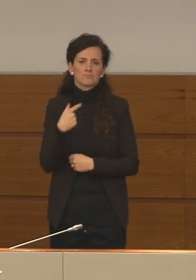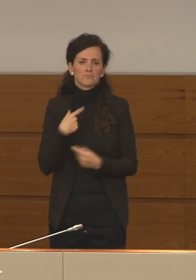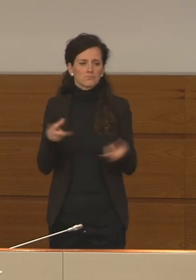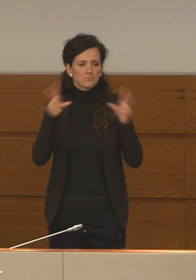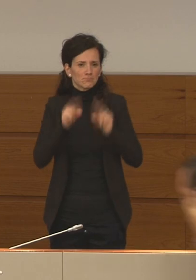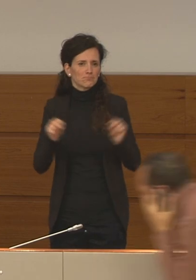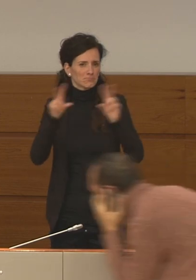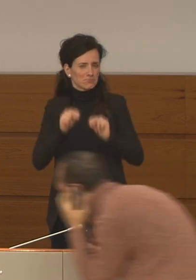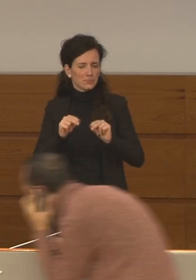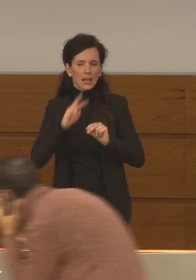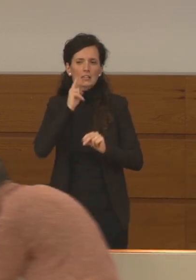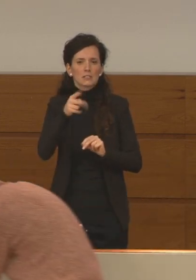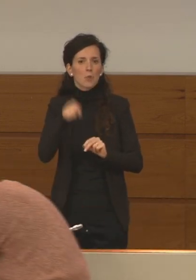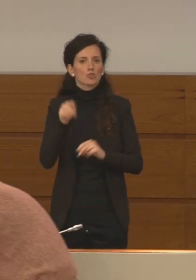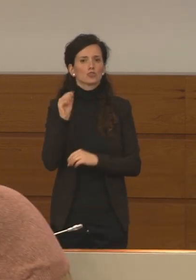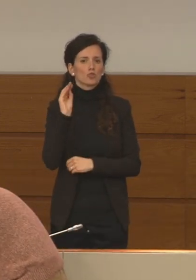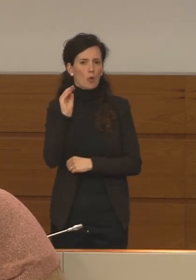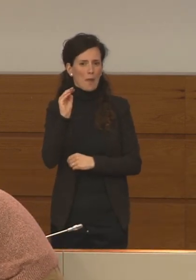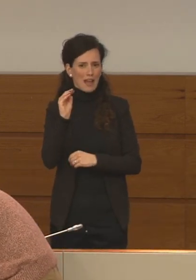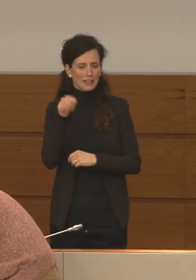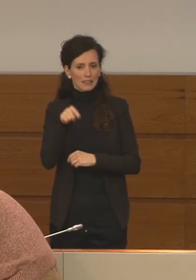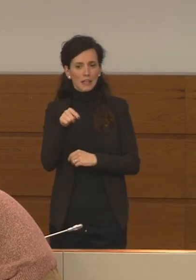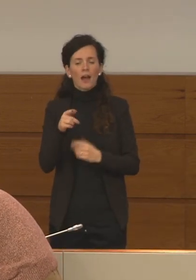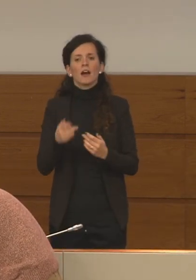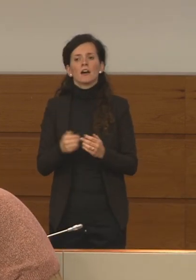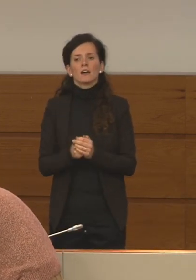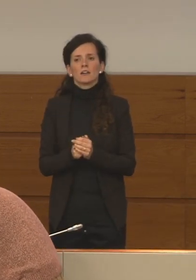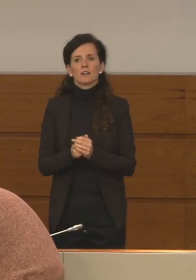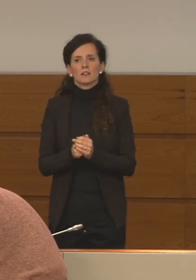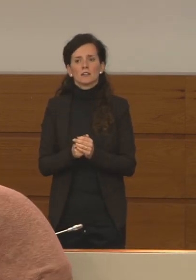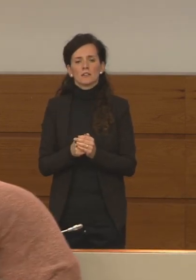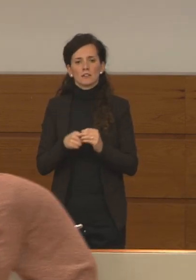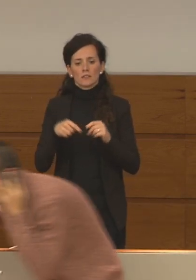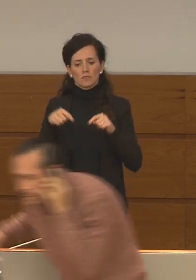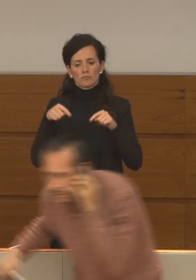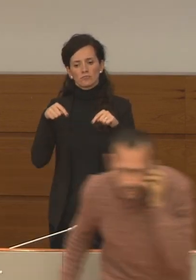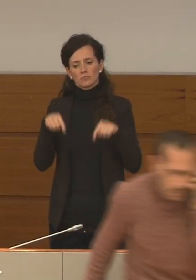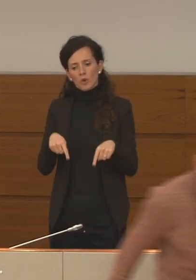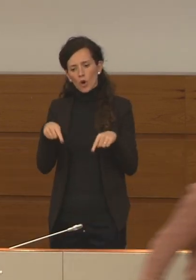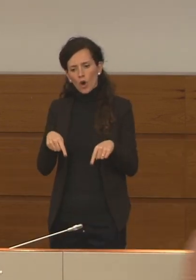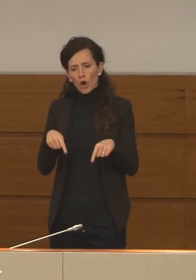domanda che non è un fattore oggi che possiamo determinare come risolutivo